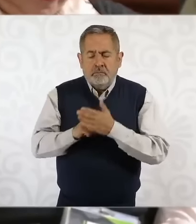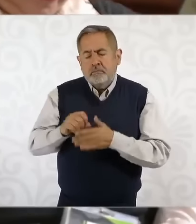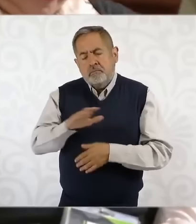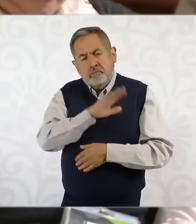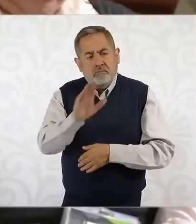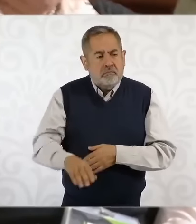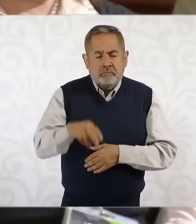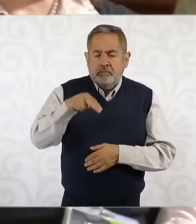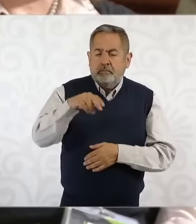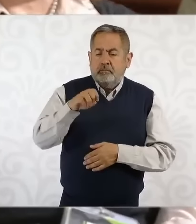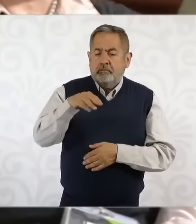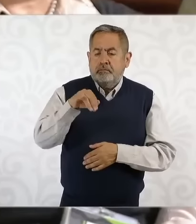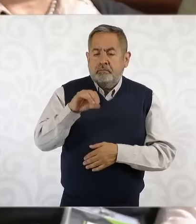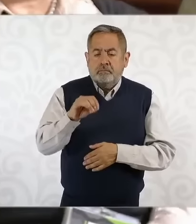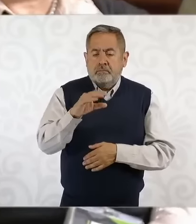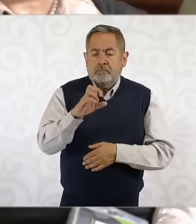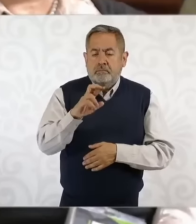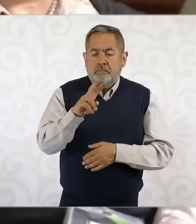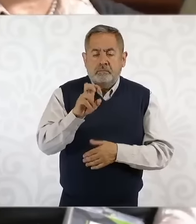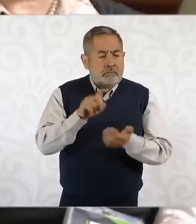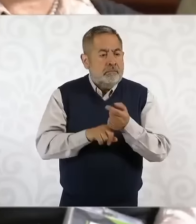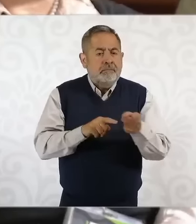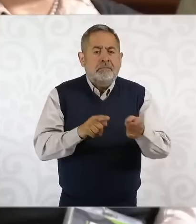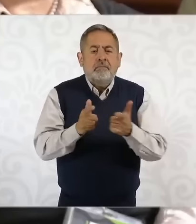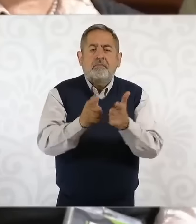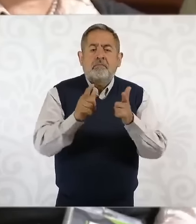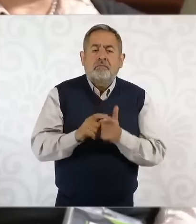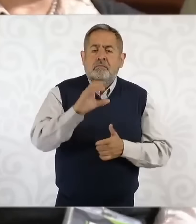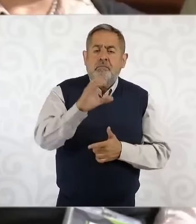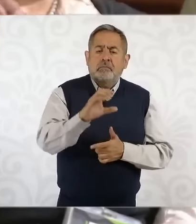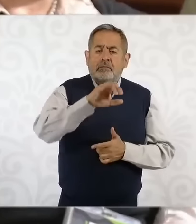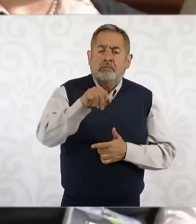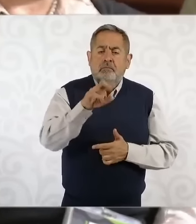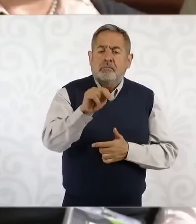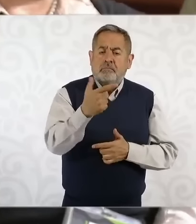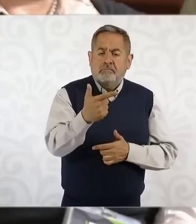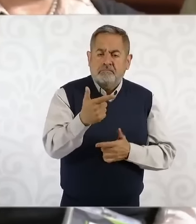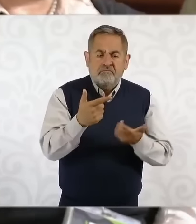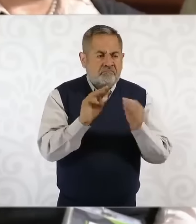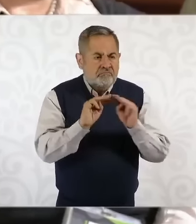¿cómo se ha reagrupado el cártel Jalisco Nueva Generación? si hay facciones de este cártel,